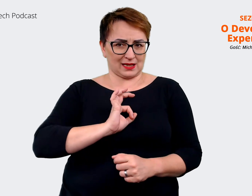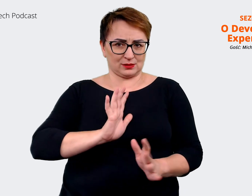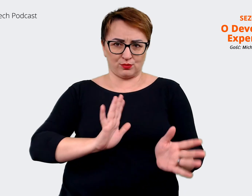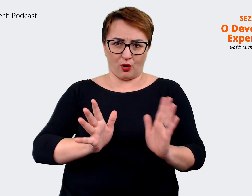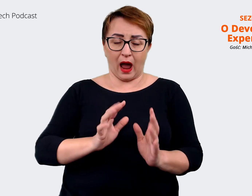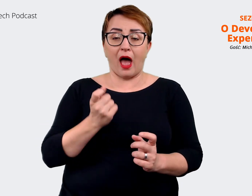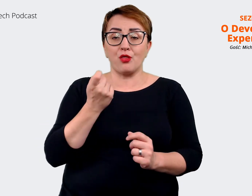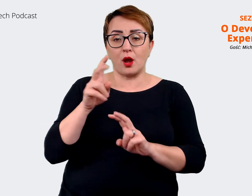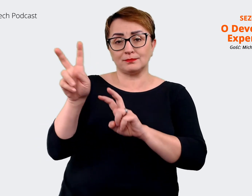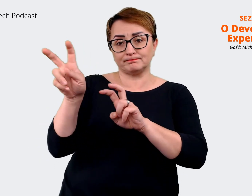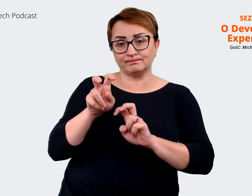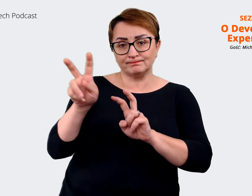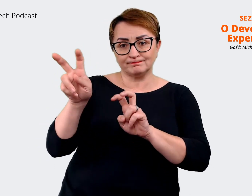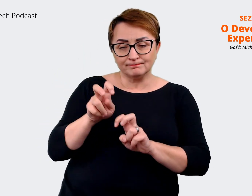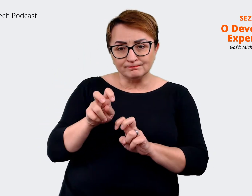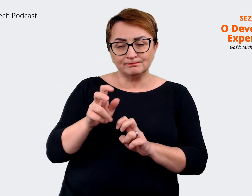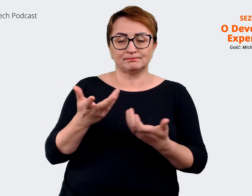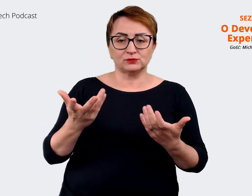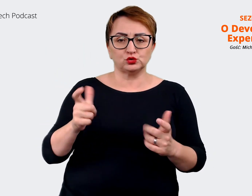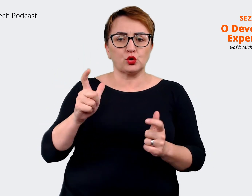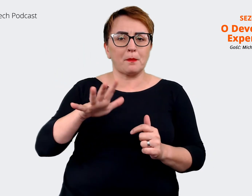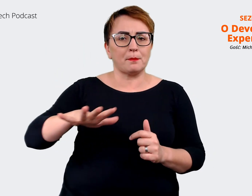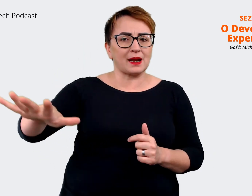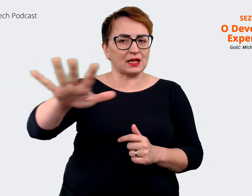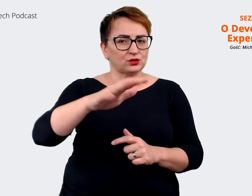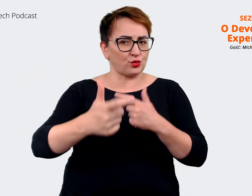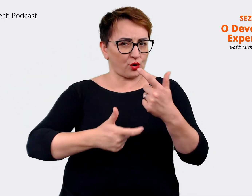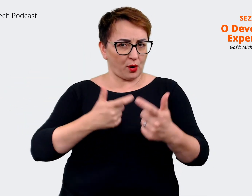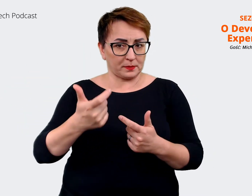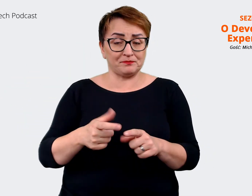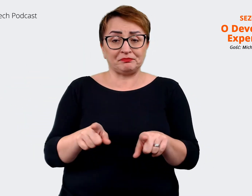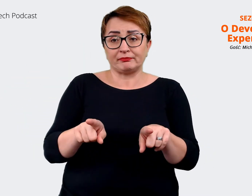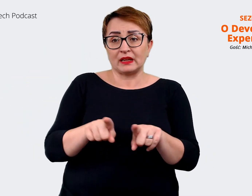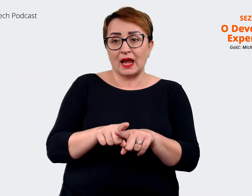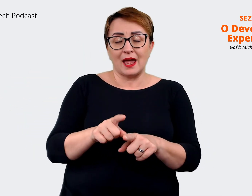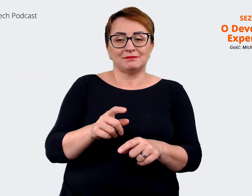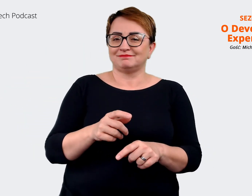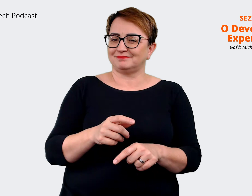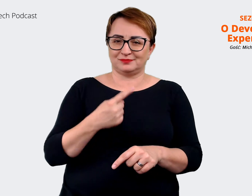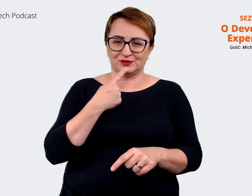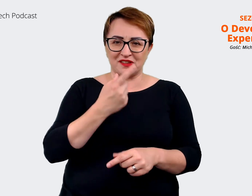co, że tak powiem, branża robi. By the way nie ma jednego słusznego sposobu. Każda firma,